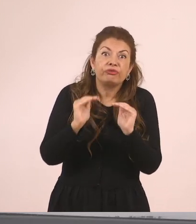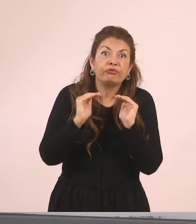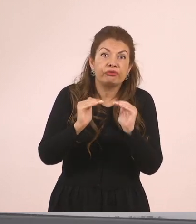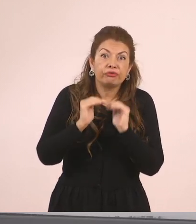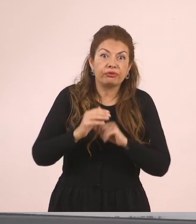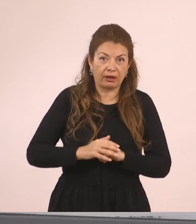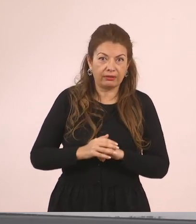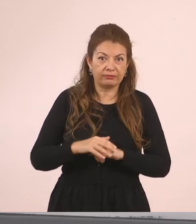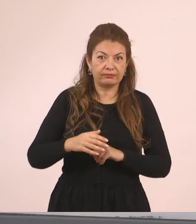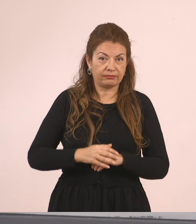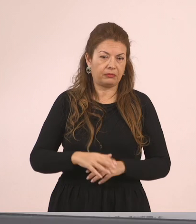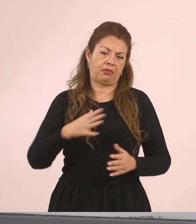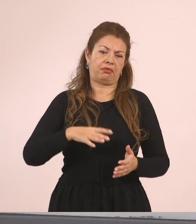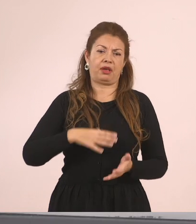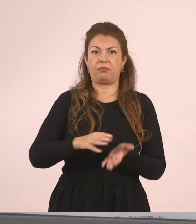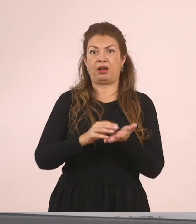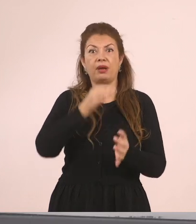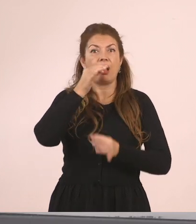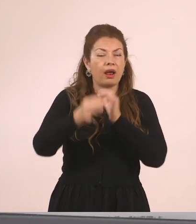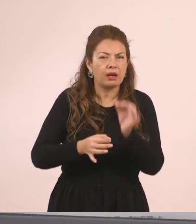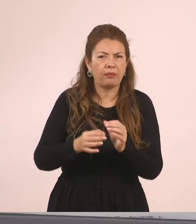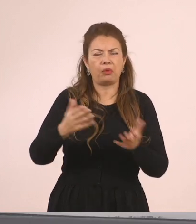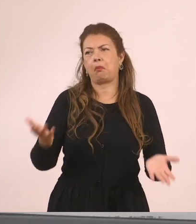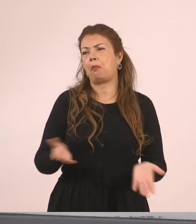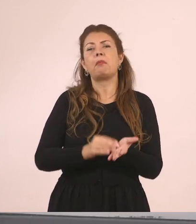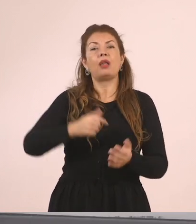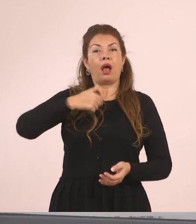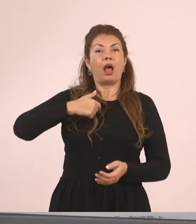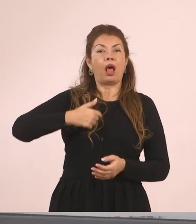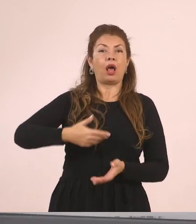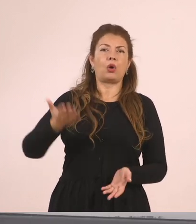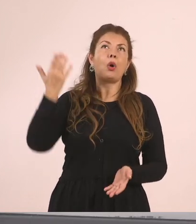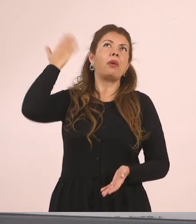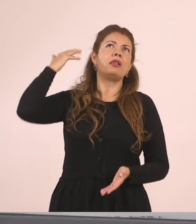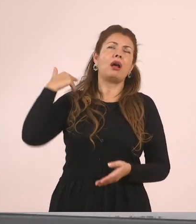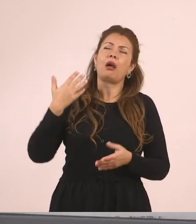Άρα αν θέλω να γράψω κάτι και να πω ότι παλιά δεν ανακύκλωνα καθόλου,